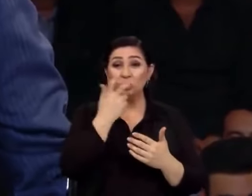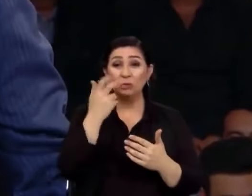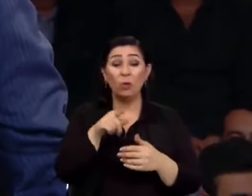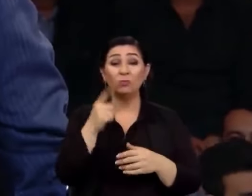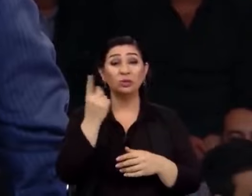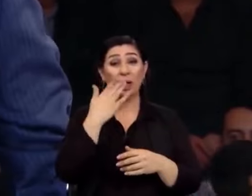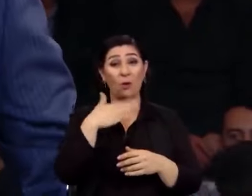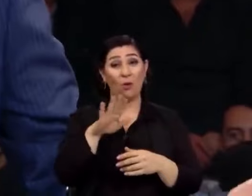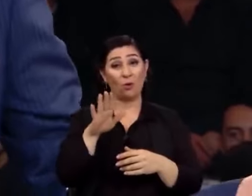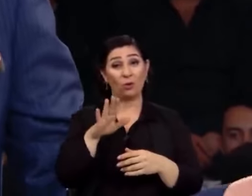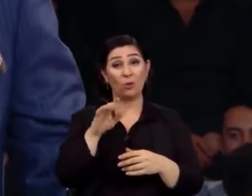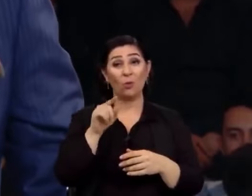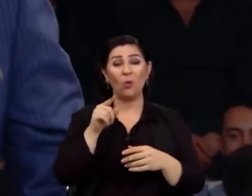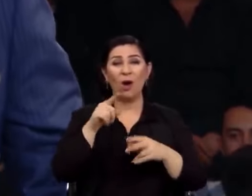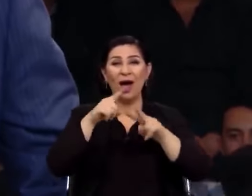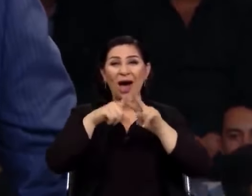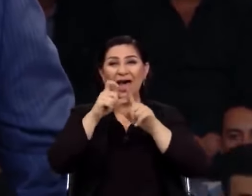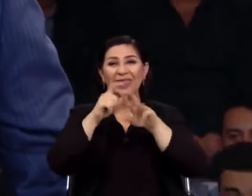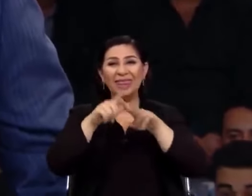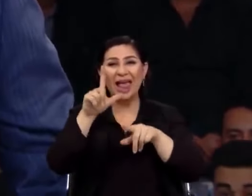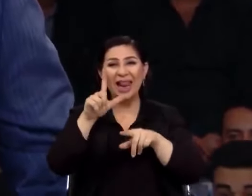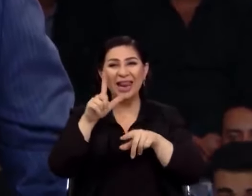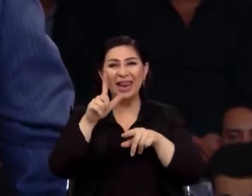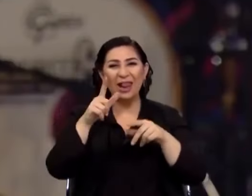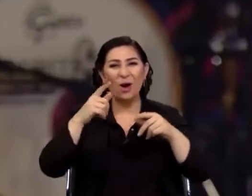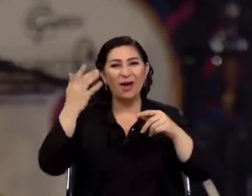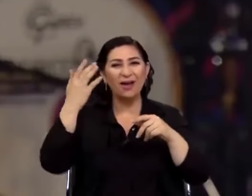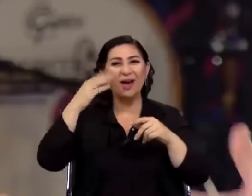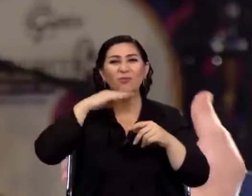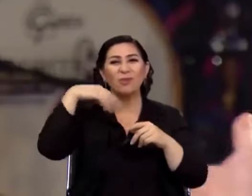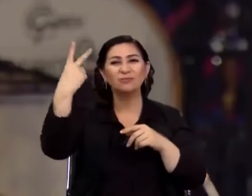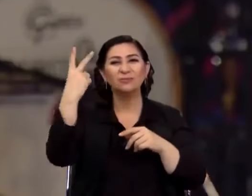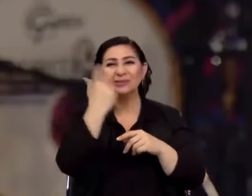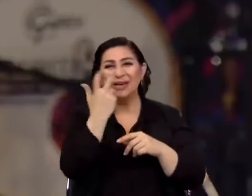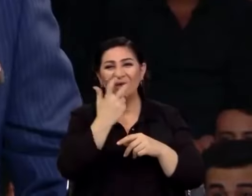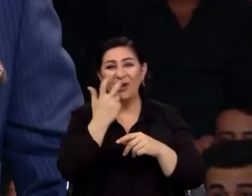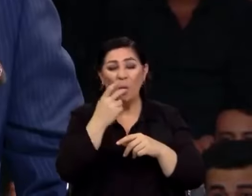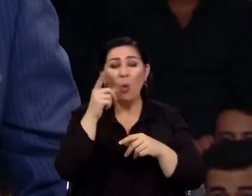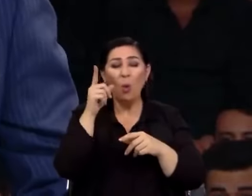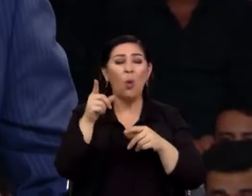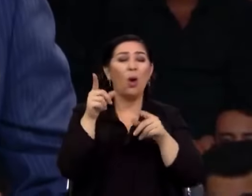şey yok bu adell meller filan yok mu yani onlar bütün Amerika'da yapılan